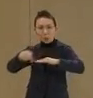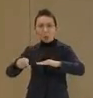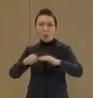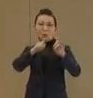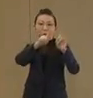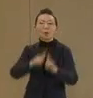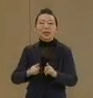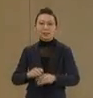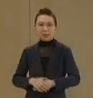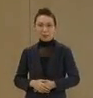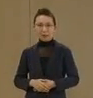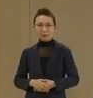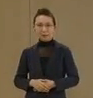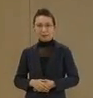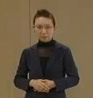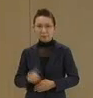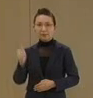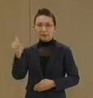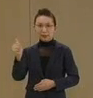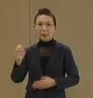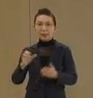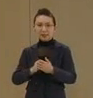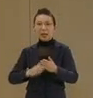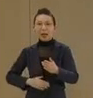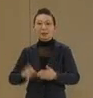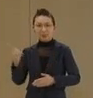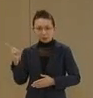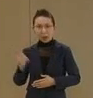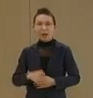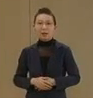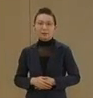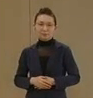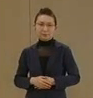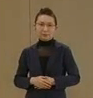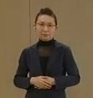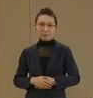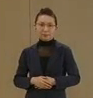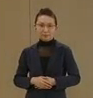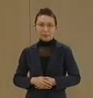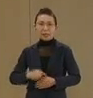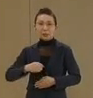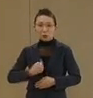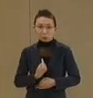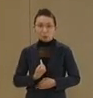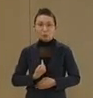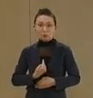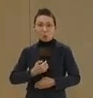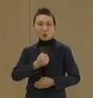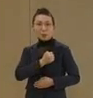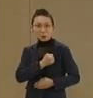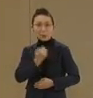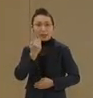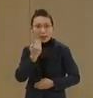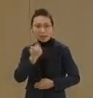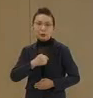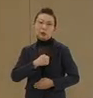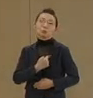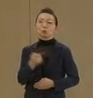石原知事は震災対策の 原則の第一は 自分の命は自分で守る 自己責任だと